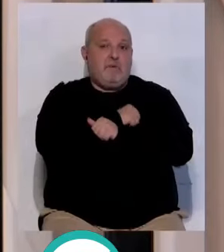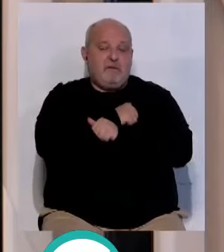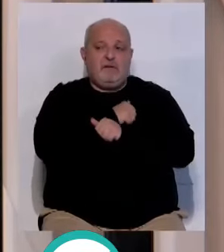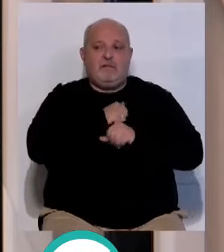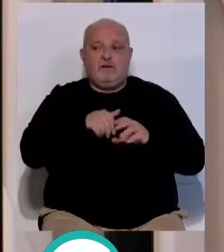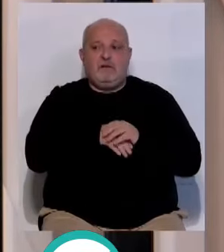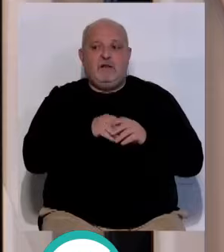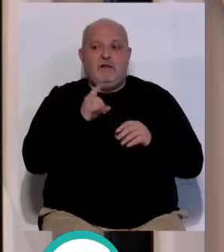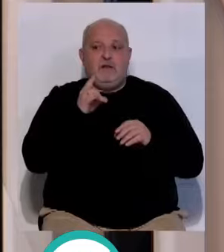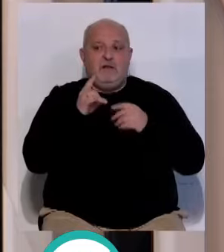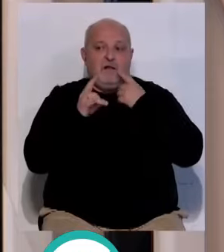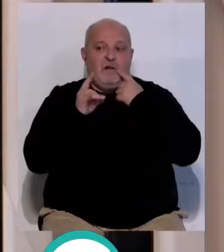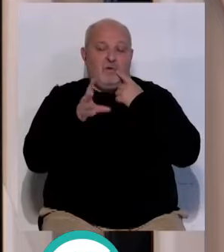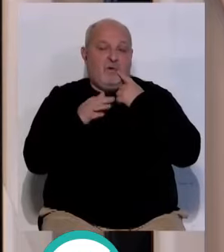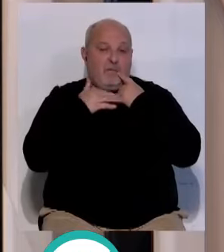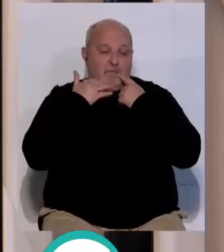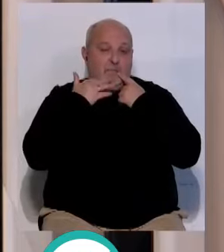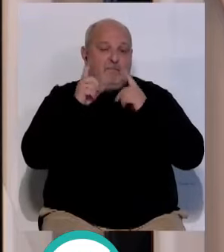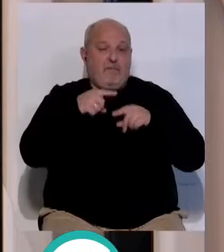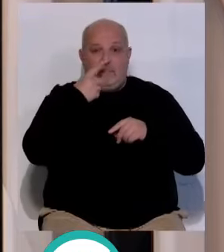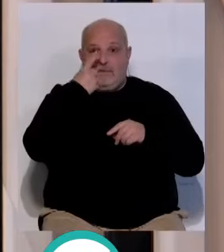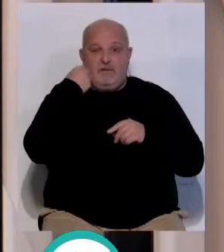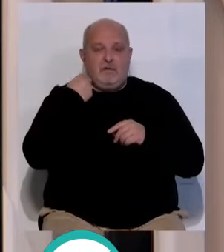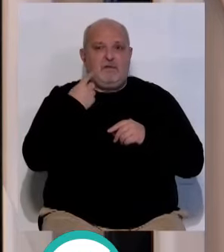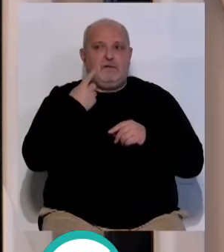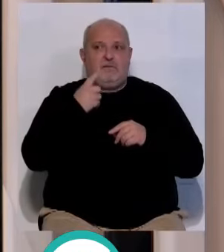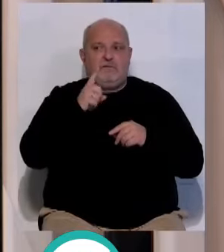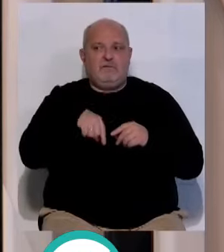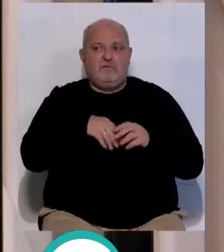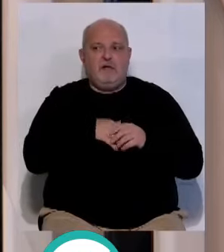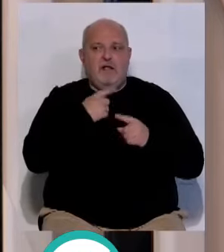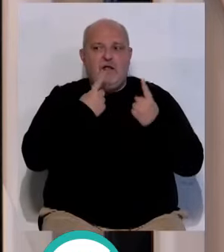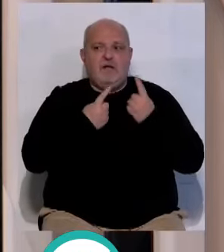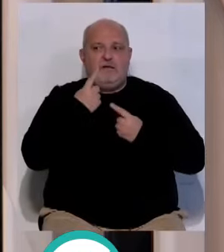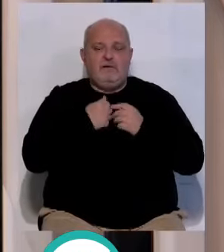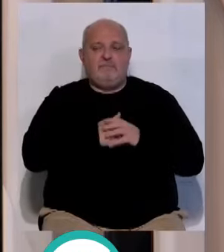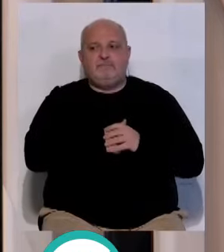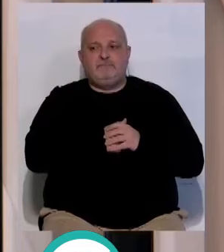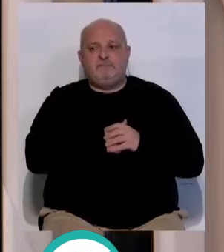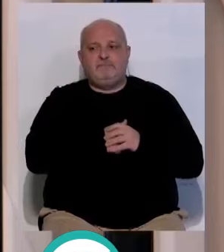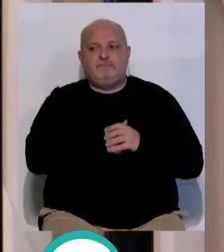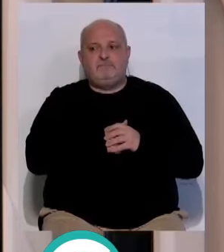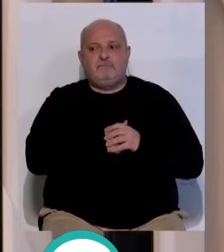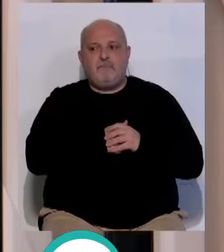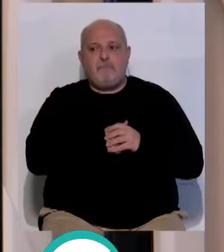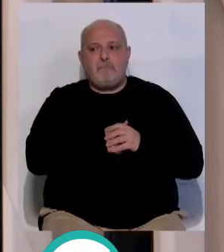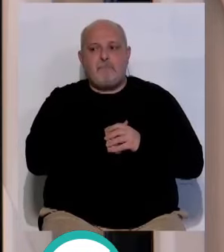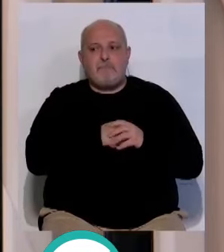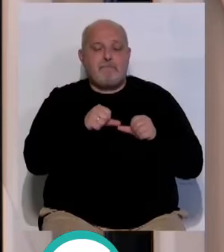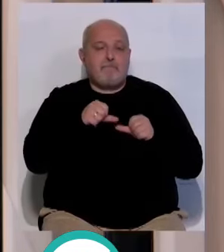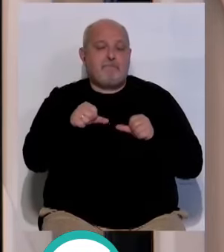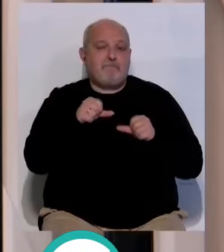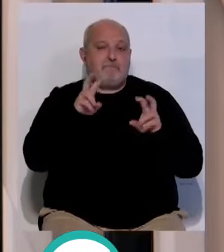en goles que ya el año pasado se cantó alguno y espero que está en la función del domingo espero